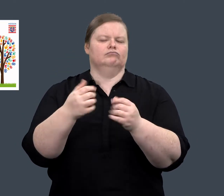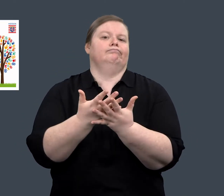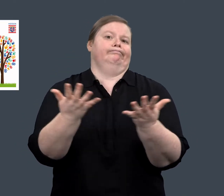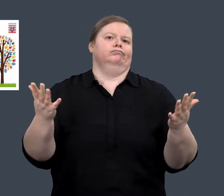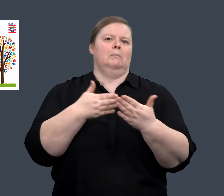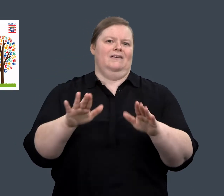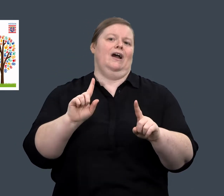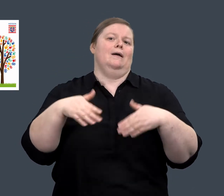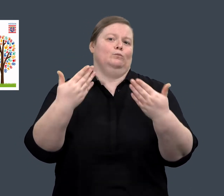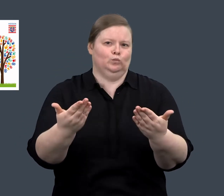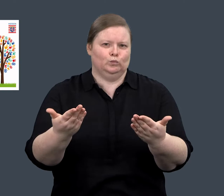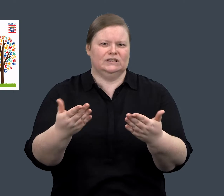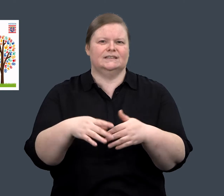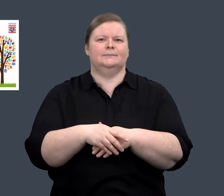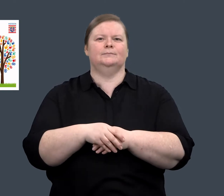für Menschen mit Behinderungen auffindbar, zugänglich und nutzbar sind.